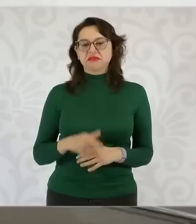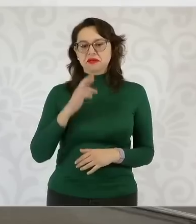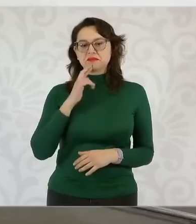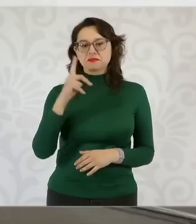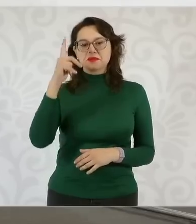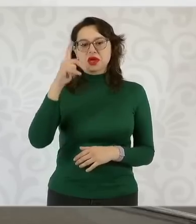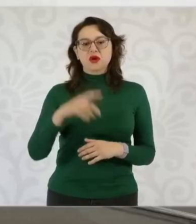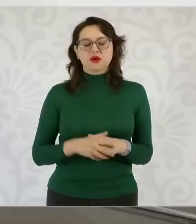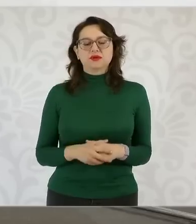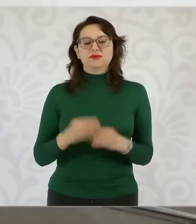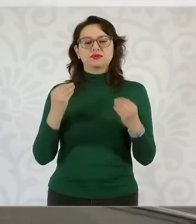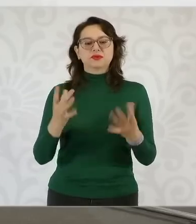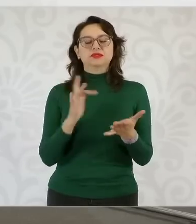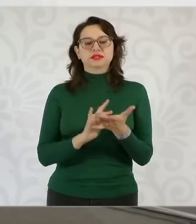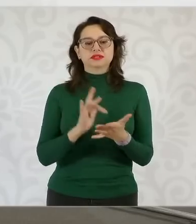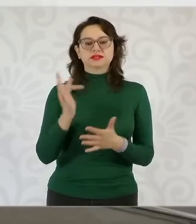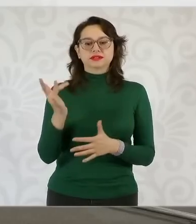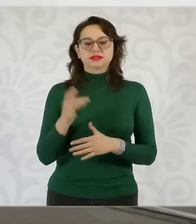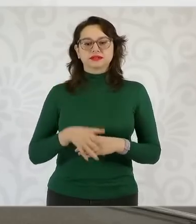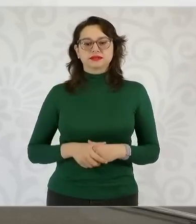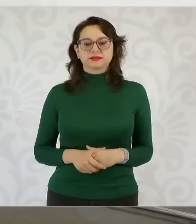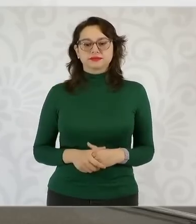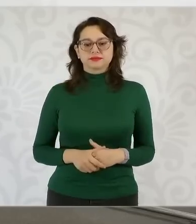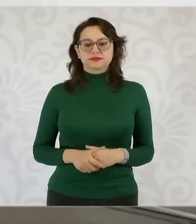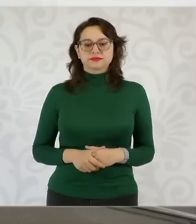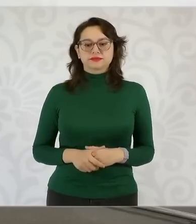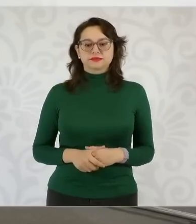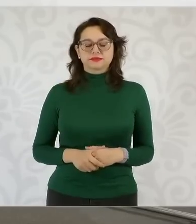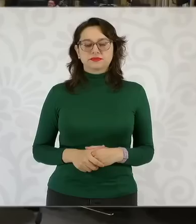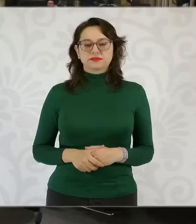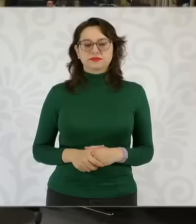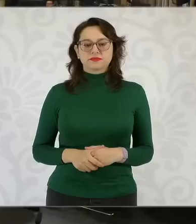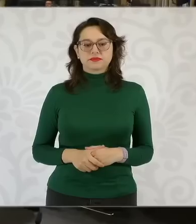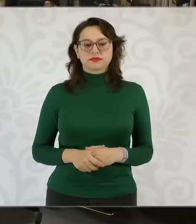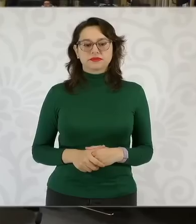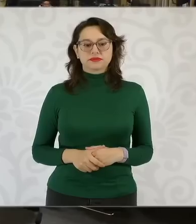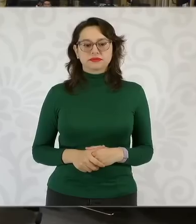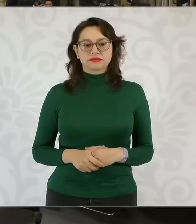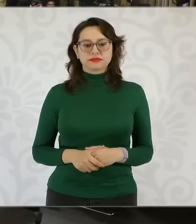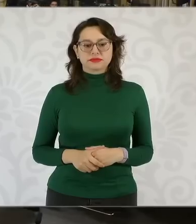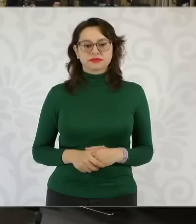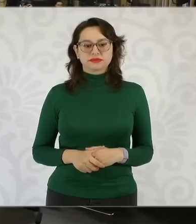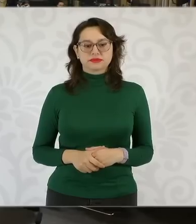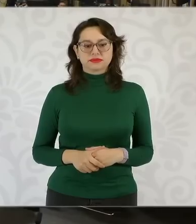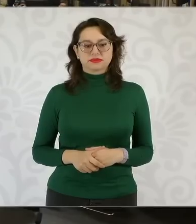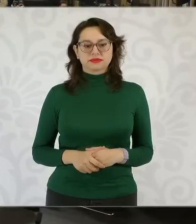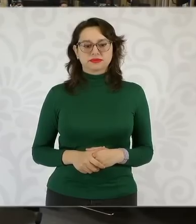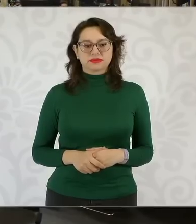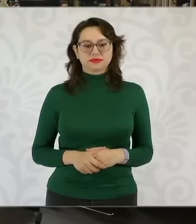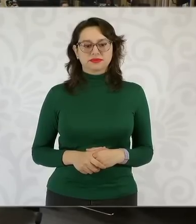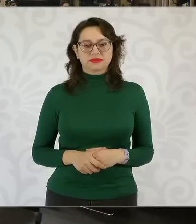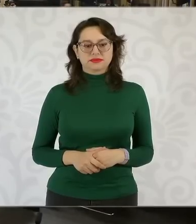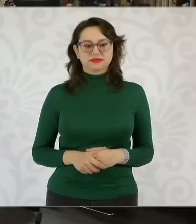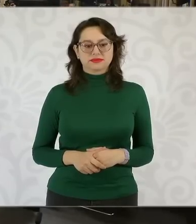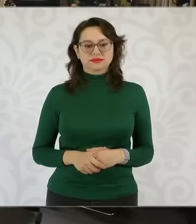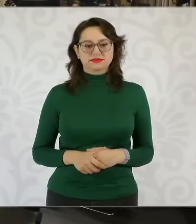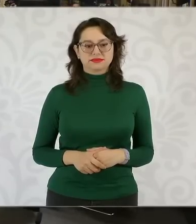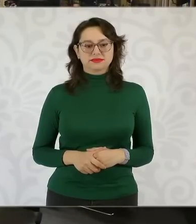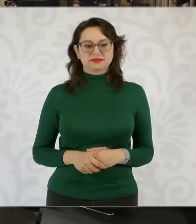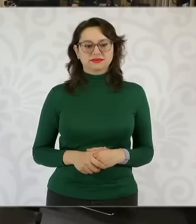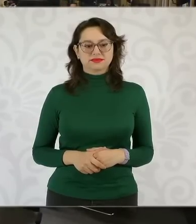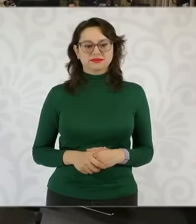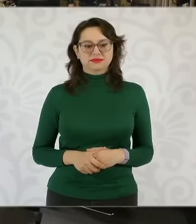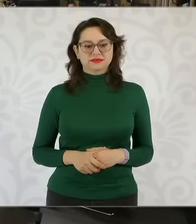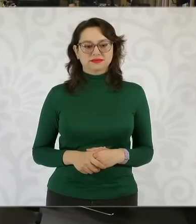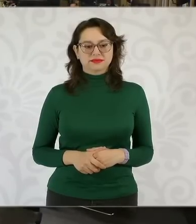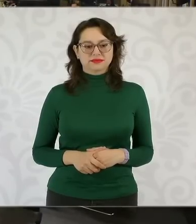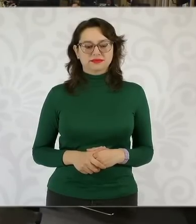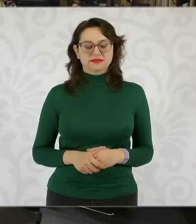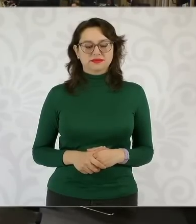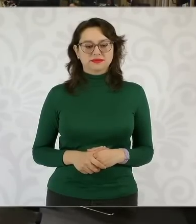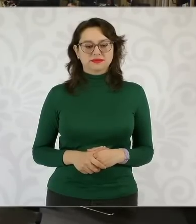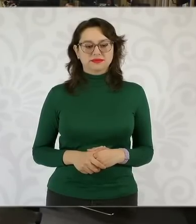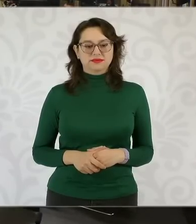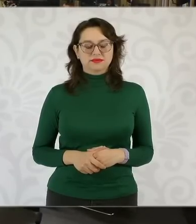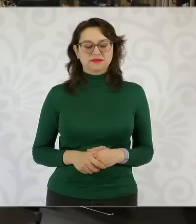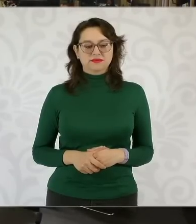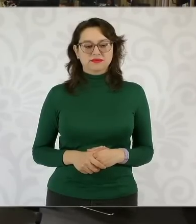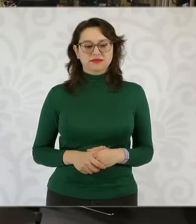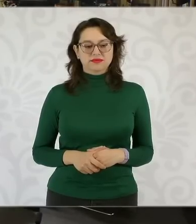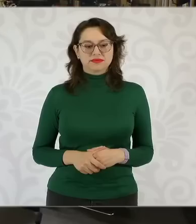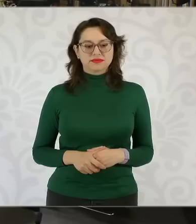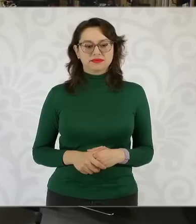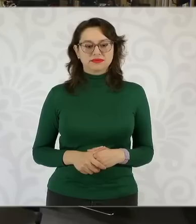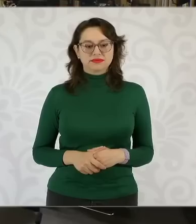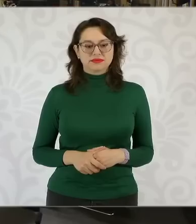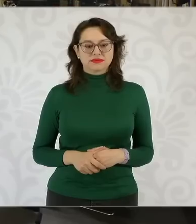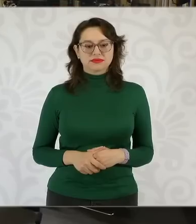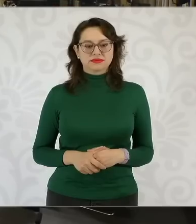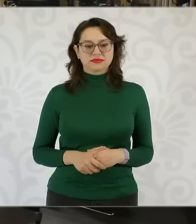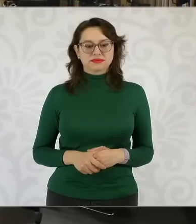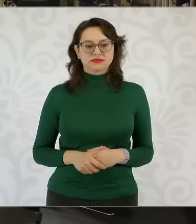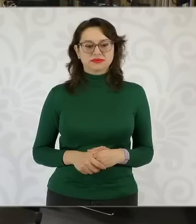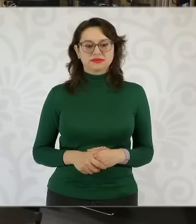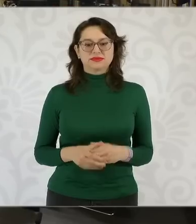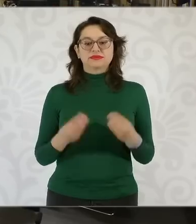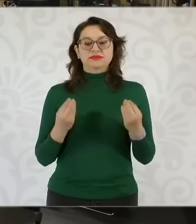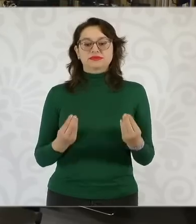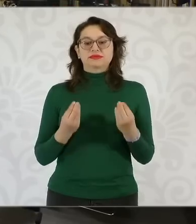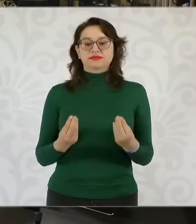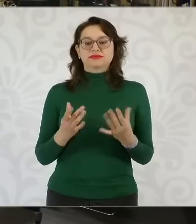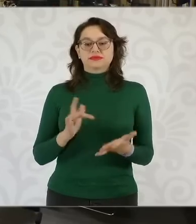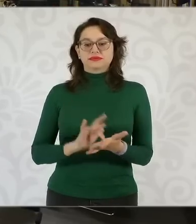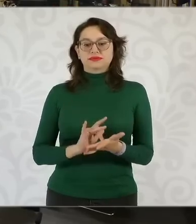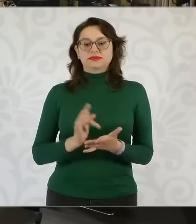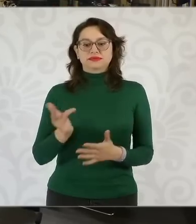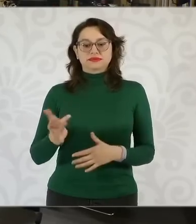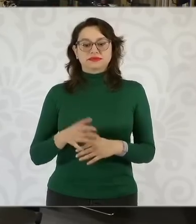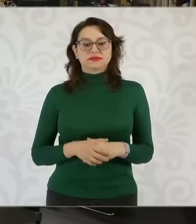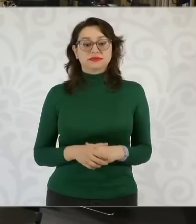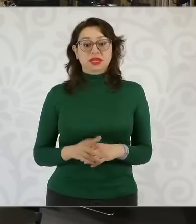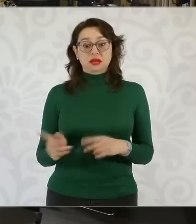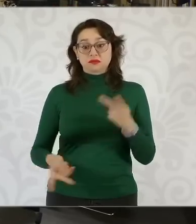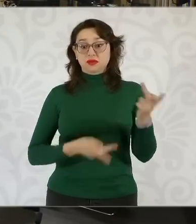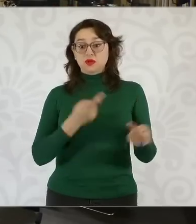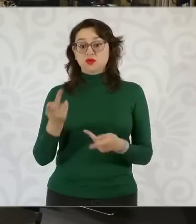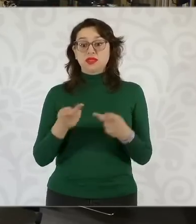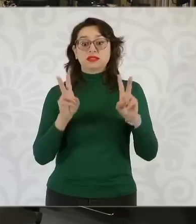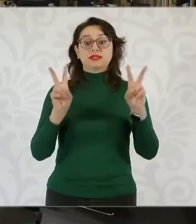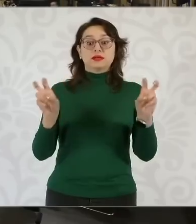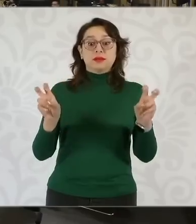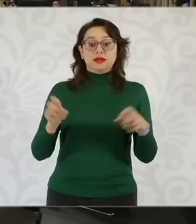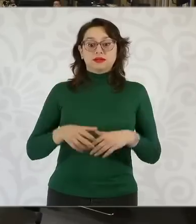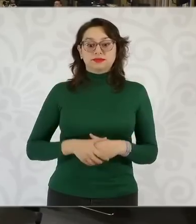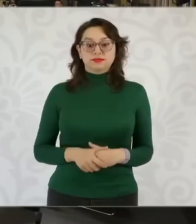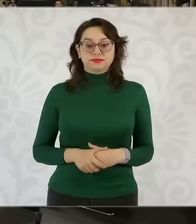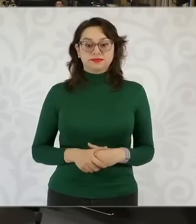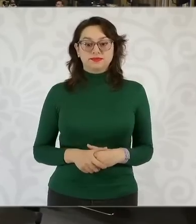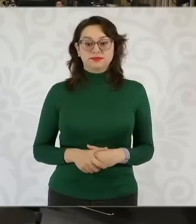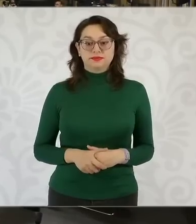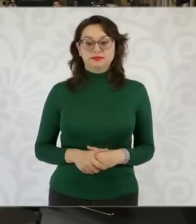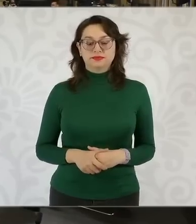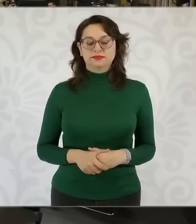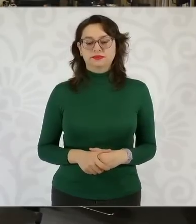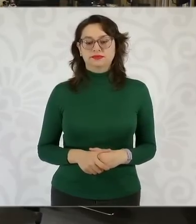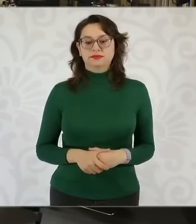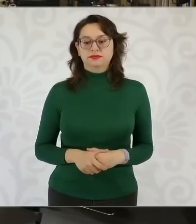gracias muchas gracias a ver vamos a sobre el tema a ver aquí